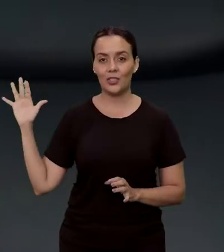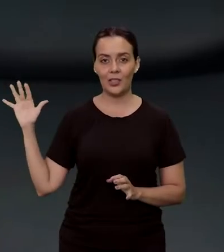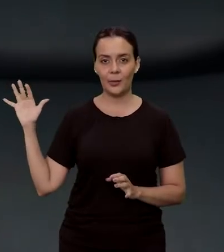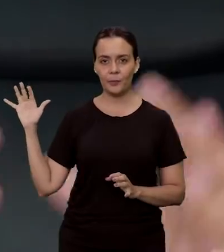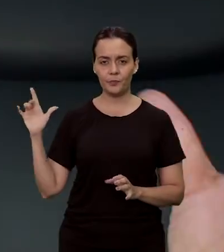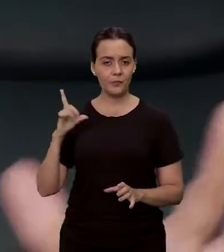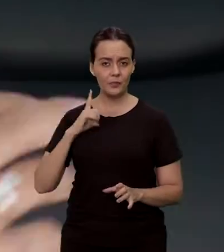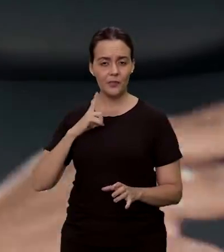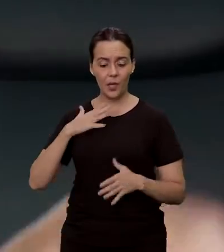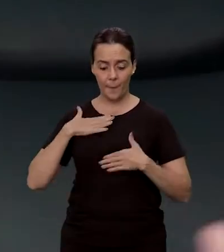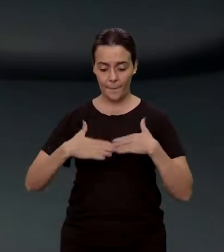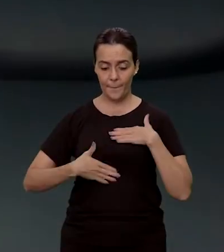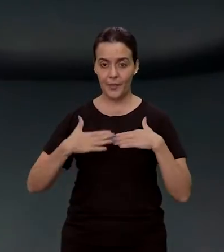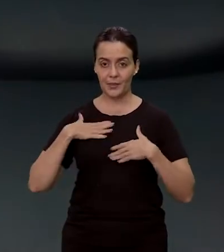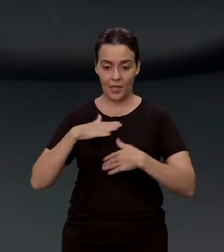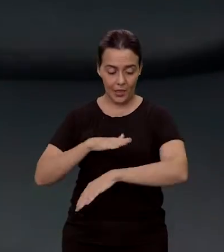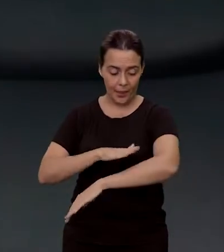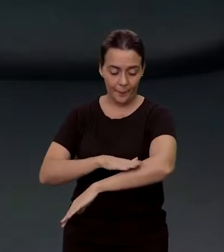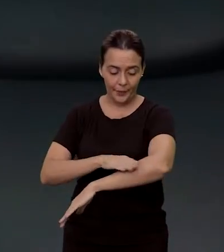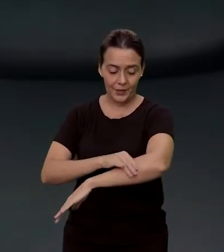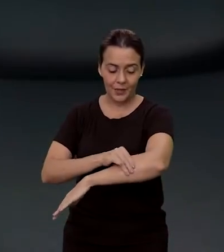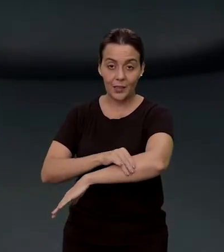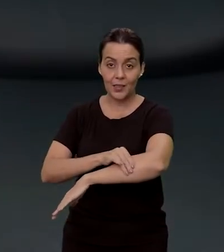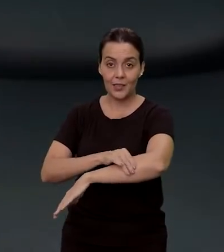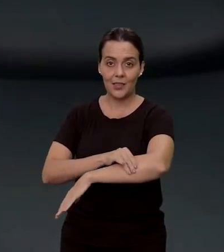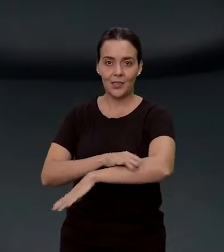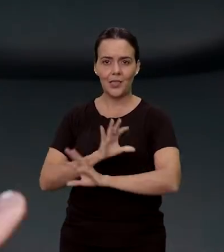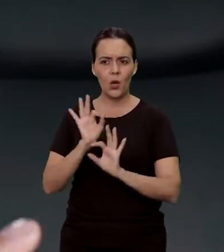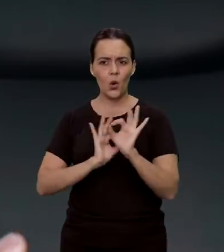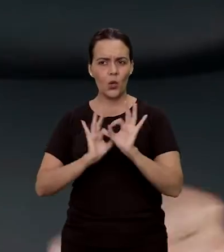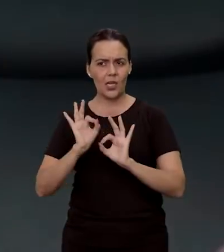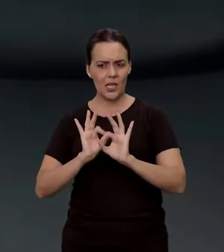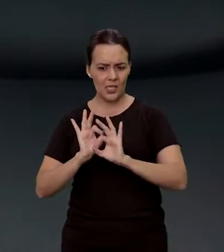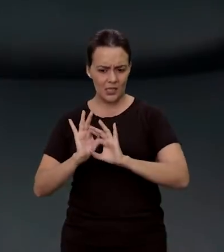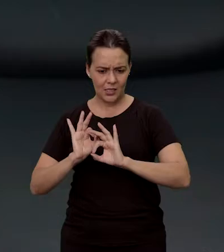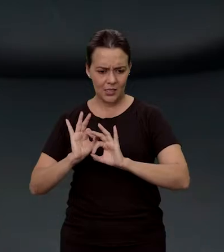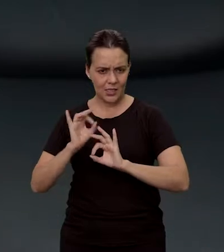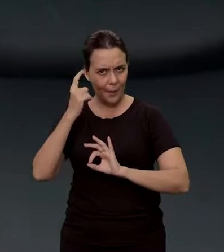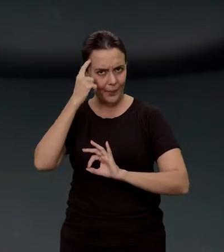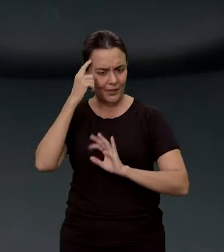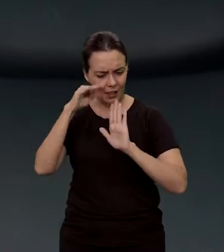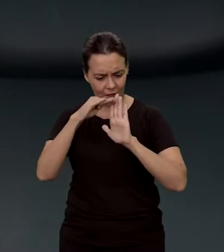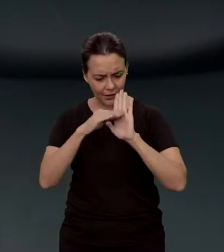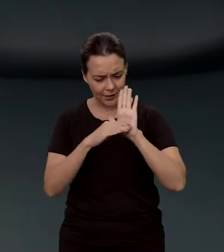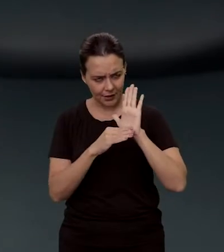[Katiúscia] Sim. [Mônica] A matéria física, como você vai organizar e vai criar uma narrativa